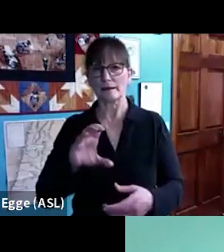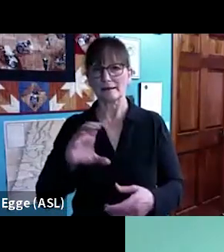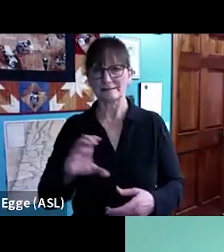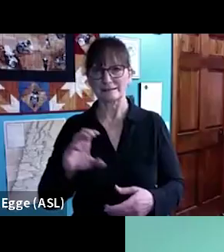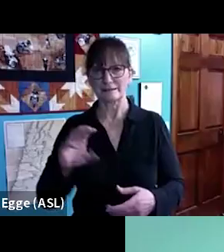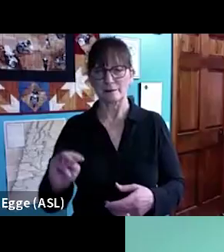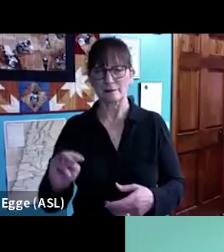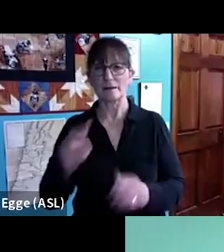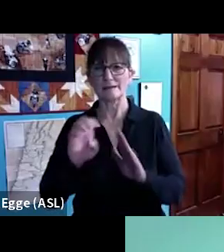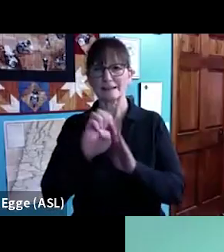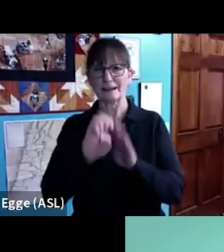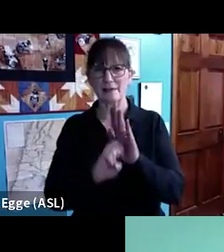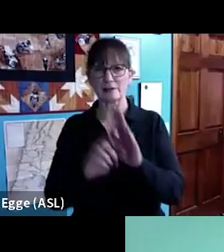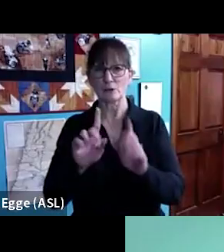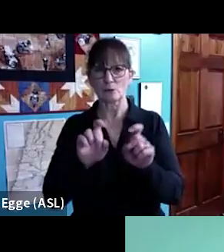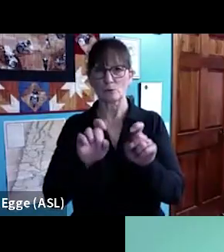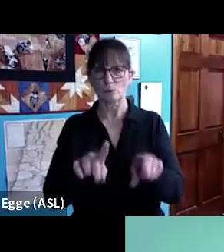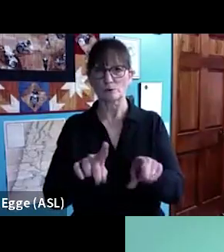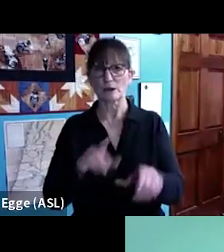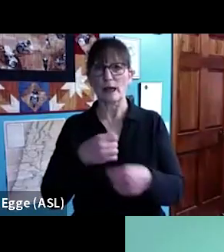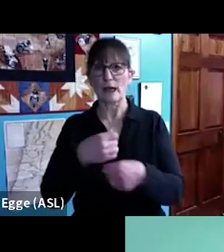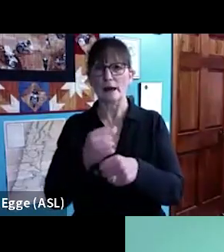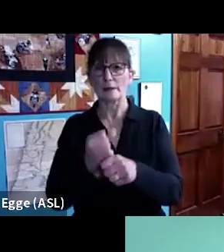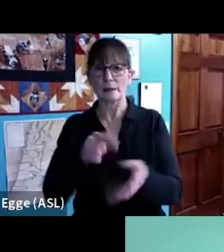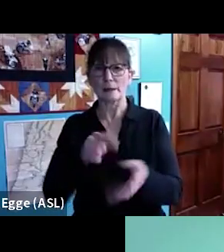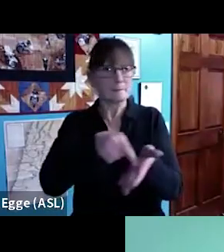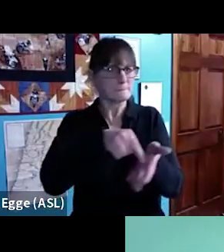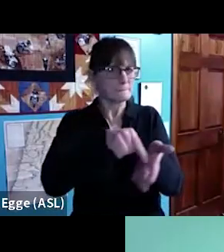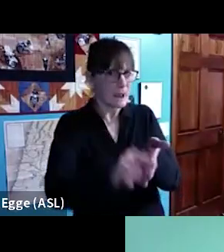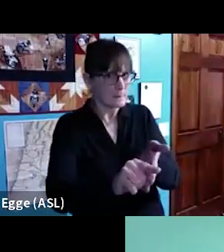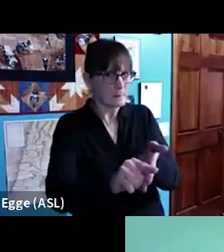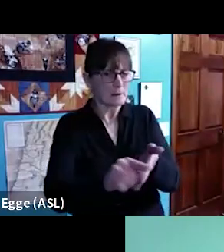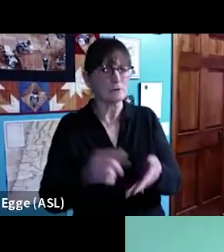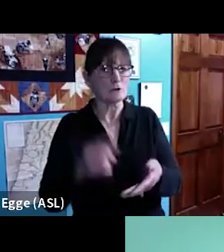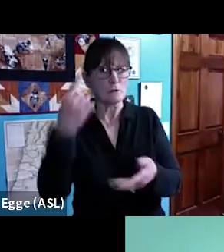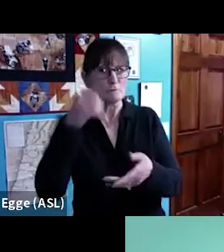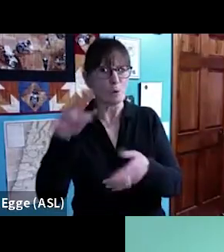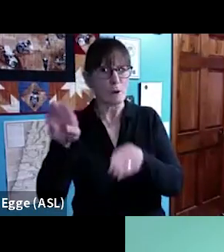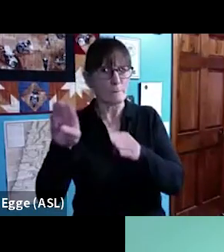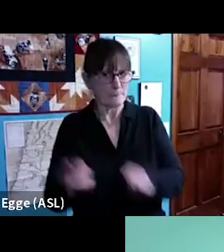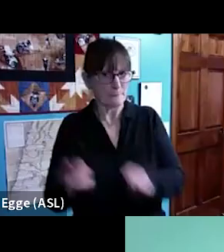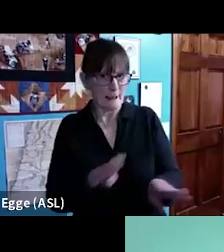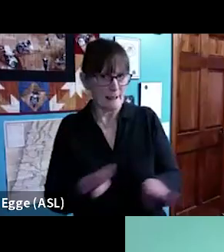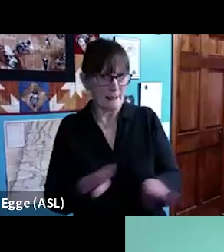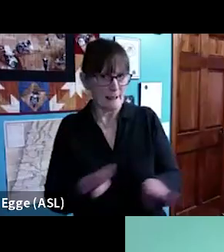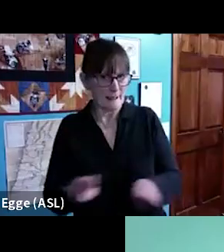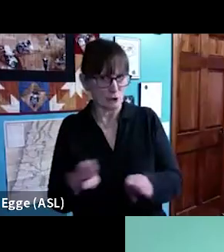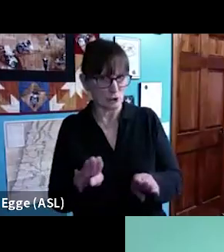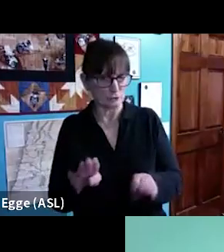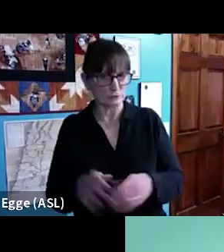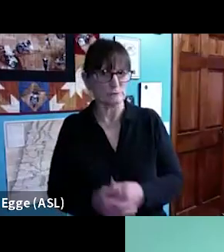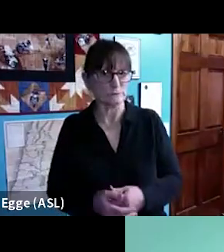pueden ser trabajadores de alcance que equilibran una carga de casos, ayudando a las personas con otras necesidades relacionadas con la vivienda.